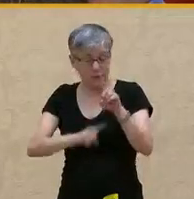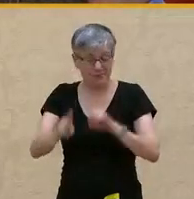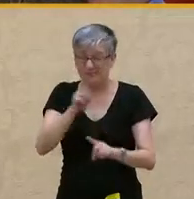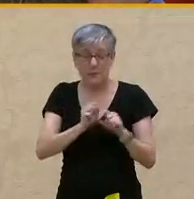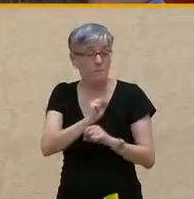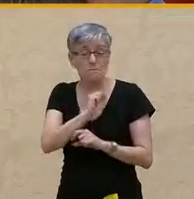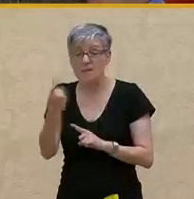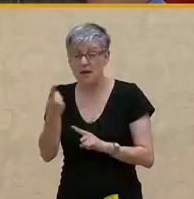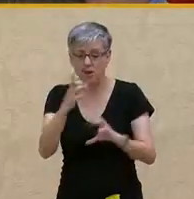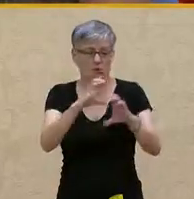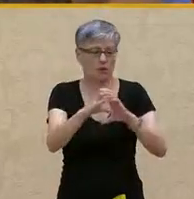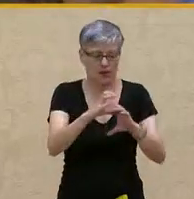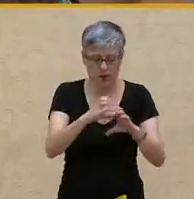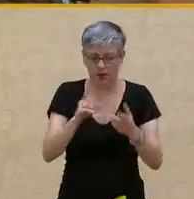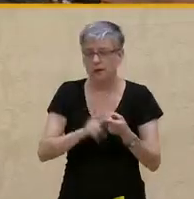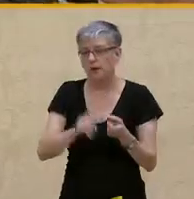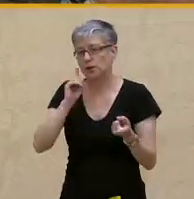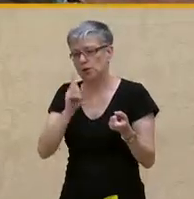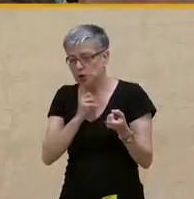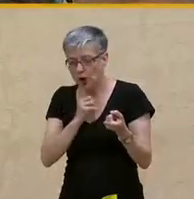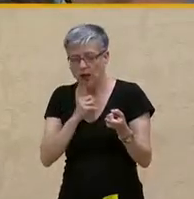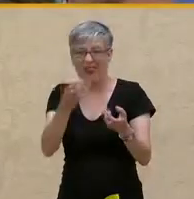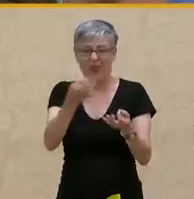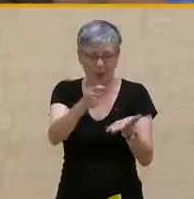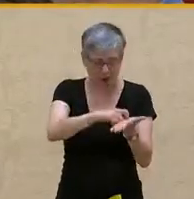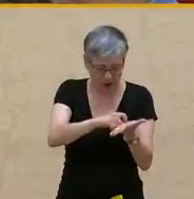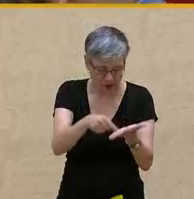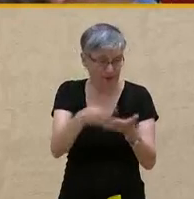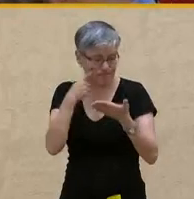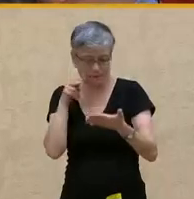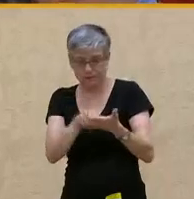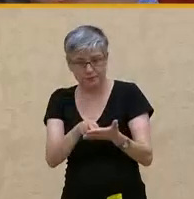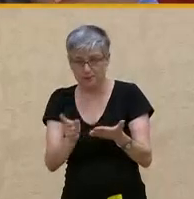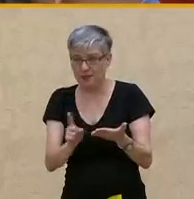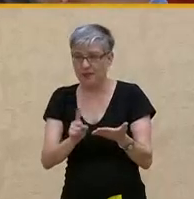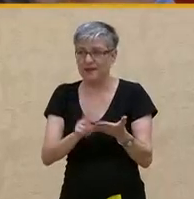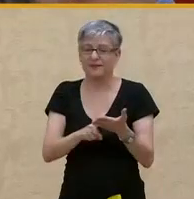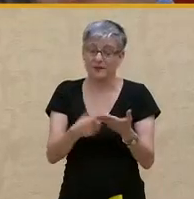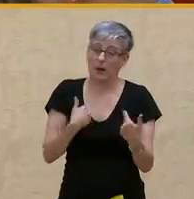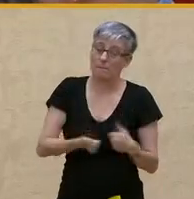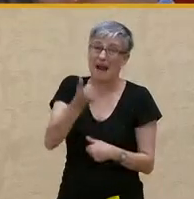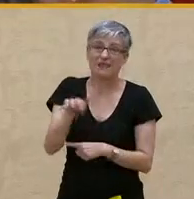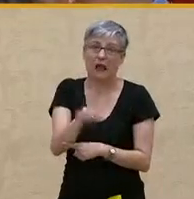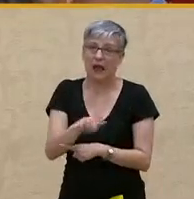por ejemplo, me lo tienen que escribir, y ahí me cuesta, sobre todo con la cajera, y me cuesta